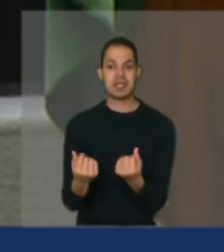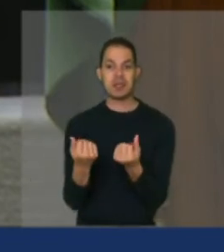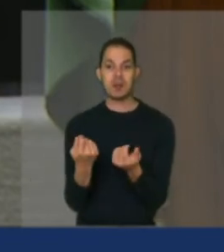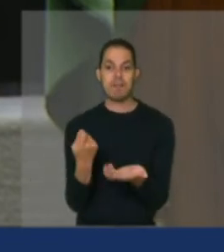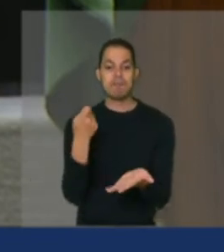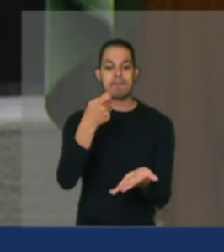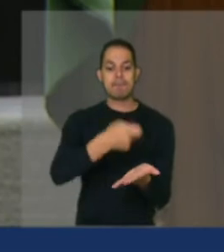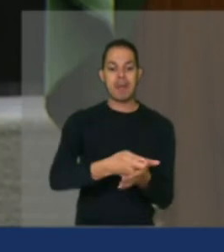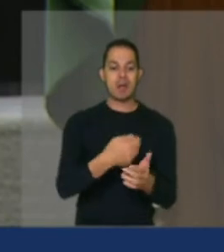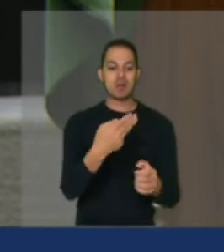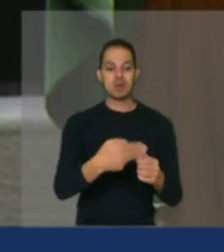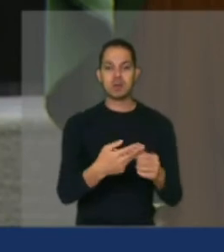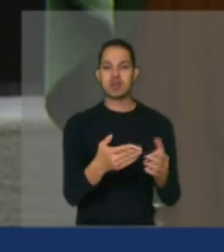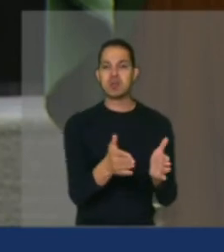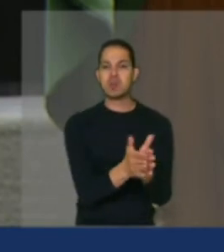DEFICITÁRIOS . ISSO NÃO VAI ACONTECER. LÁ NO RIO DE